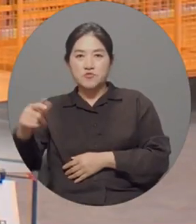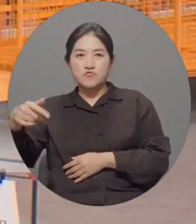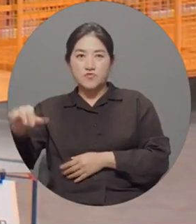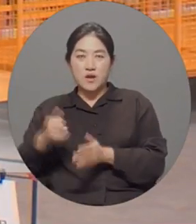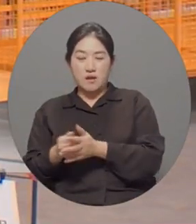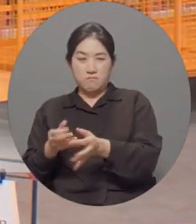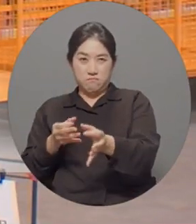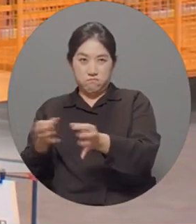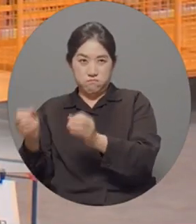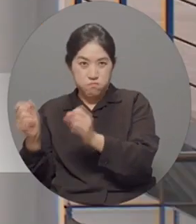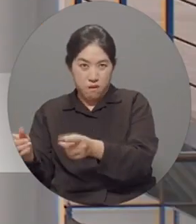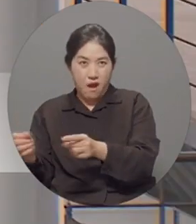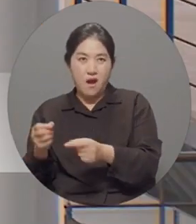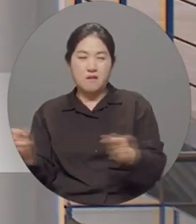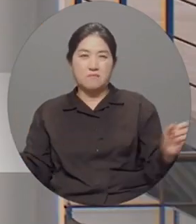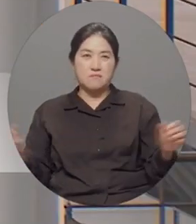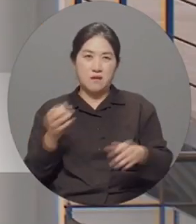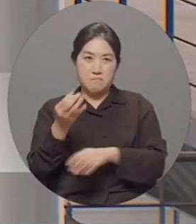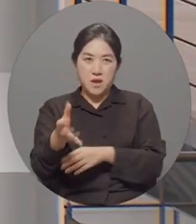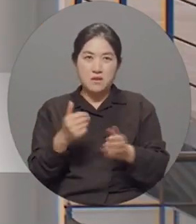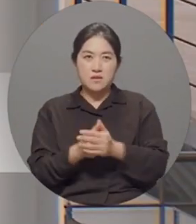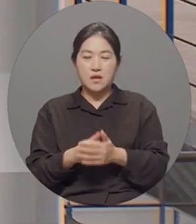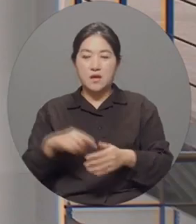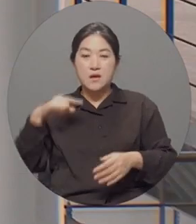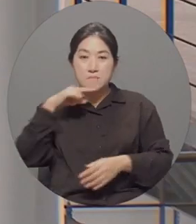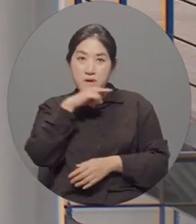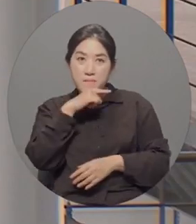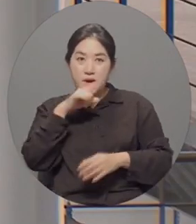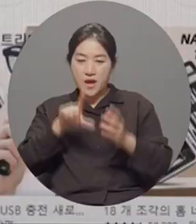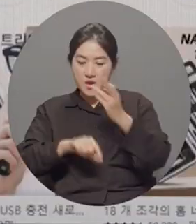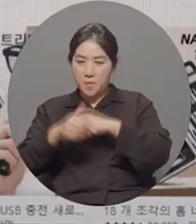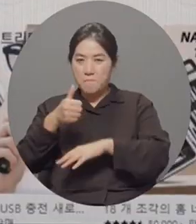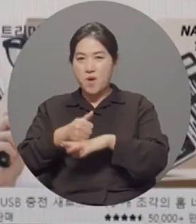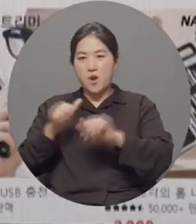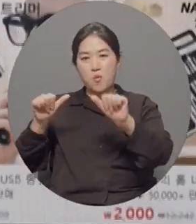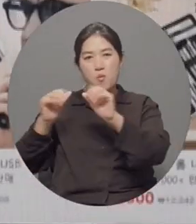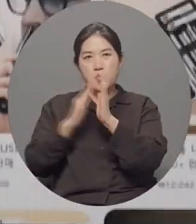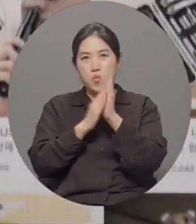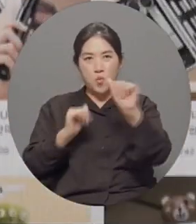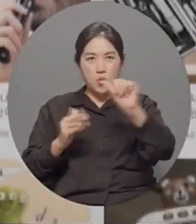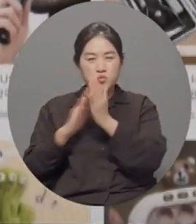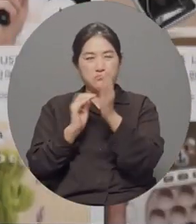거를 감안하면 연말 적자 폭은 5조 원을넘길 거라는 전망도 나옵니다. MBC 뉴스 문다영입니다.